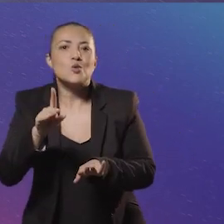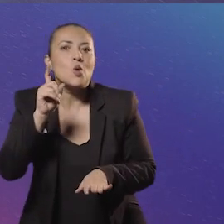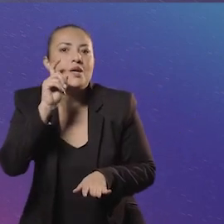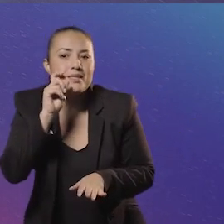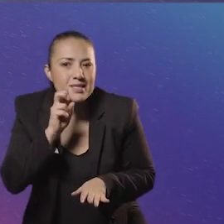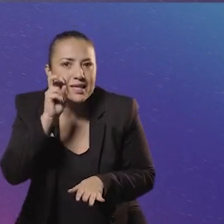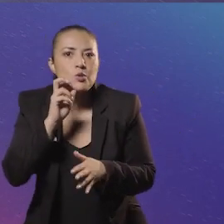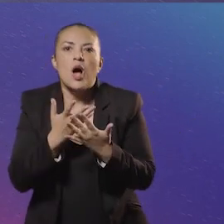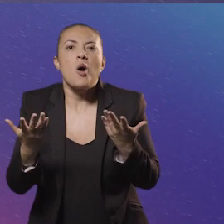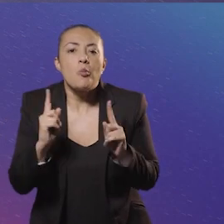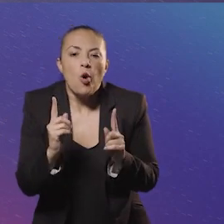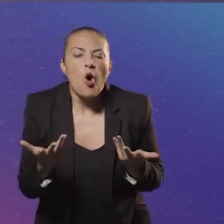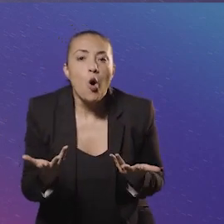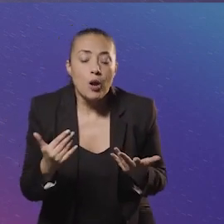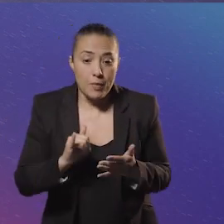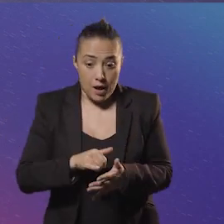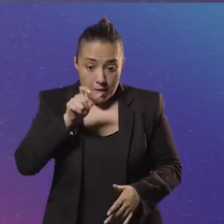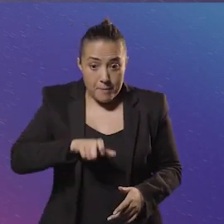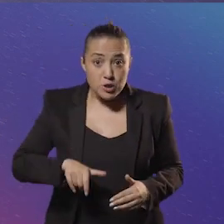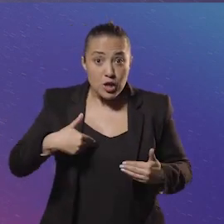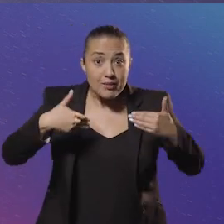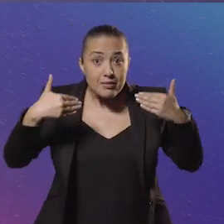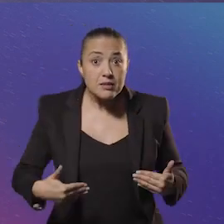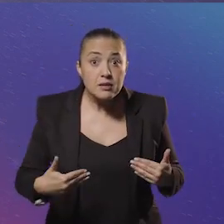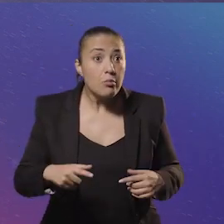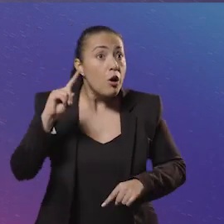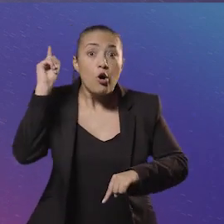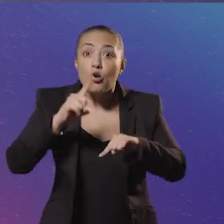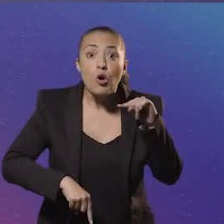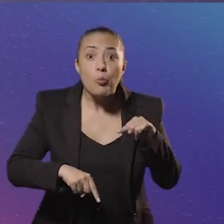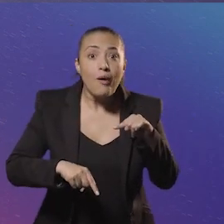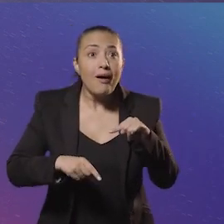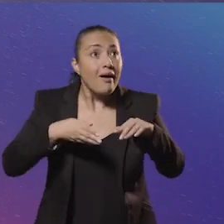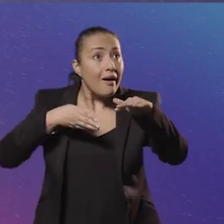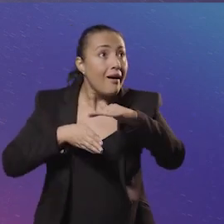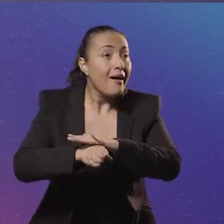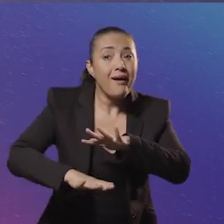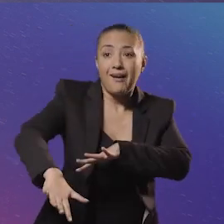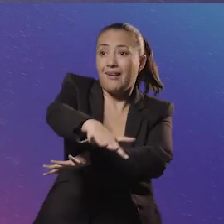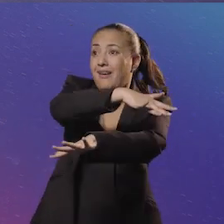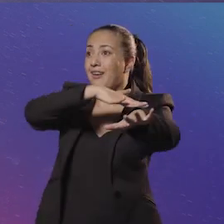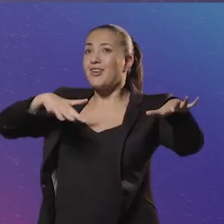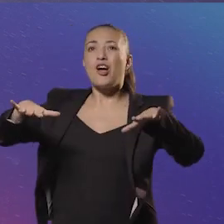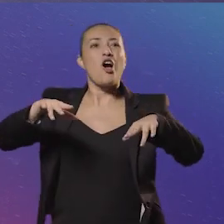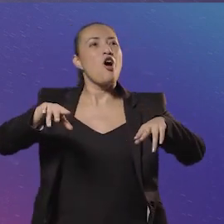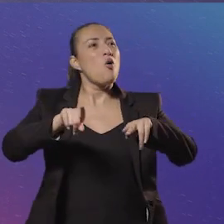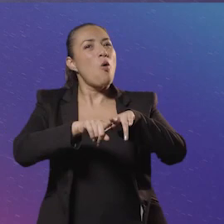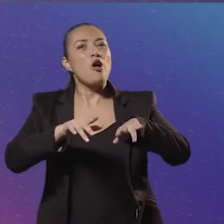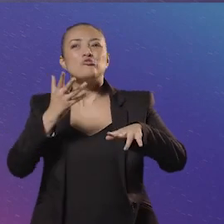Porque si las personas con discapacidad no pueden hacer parte de ese entorno cotidiano y